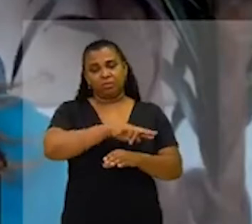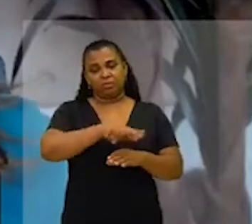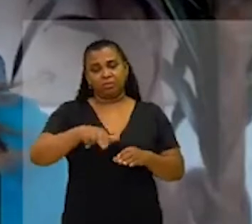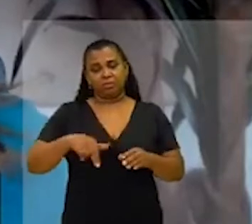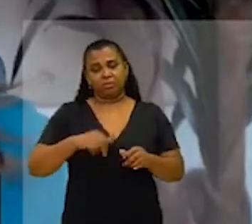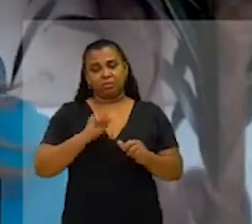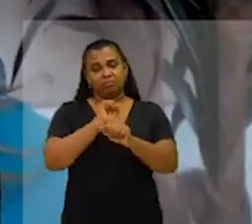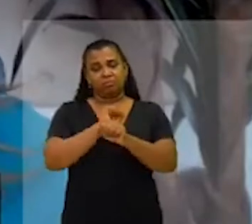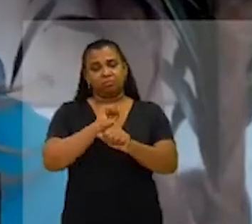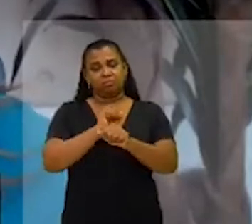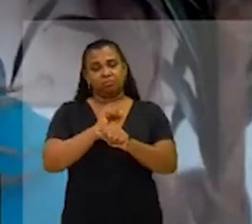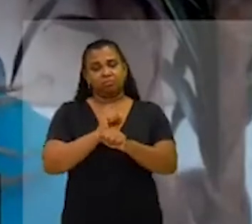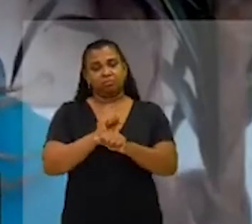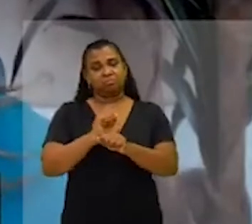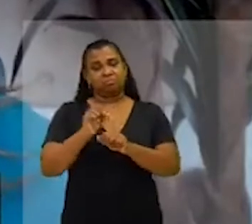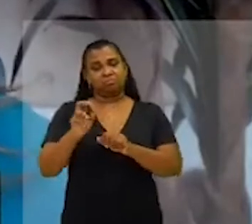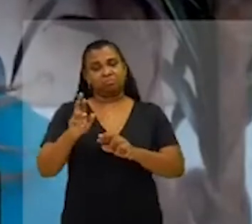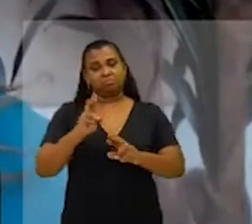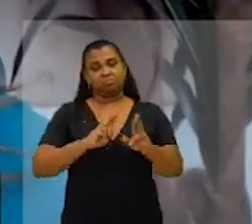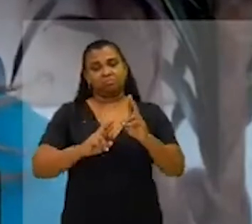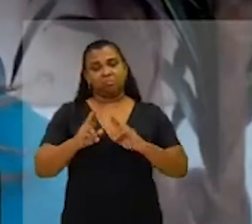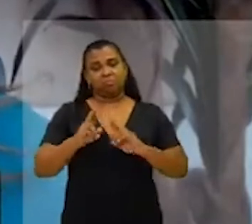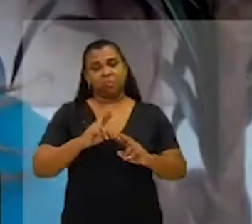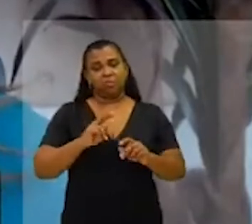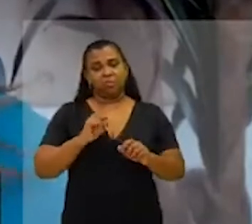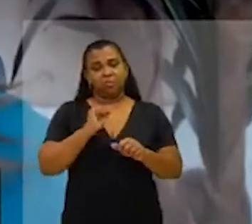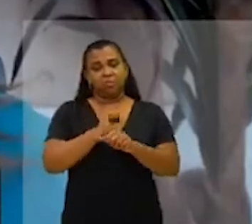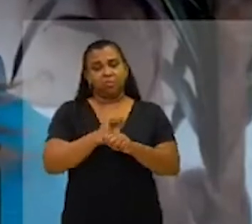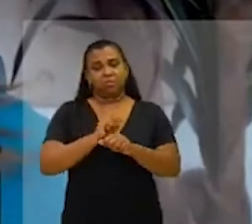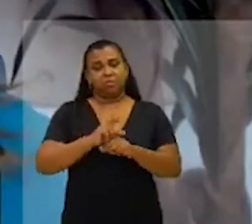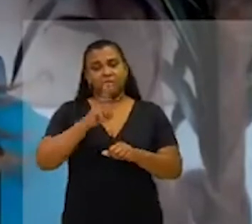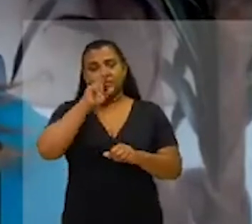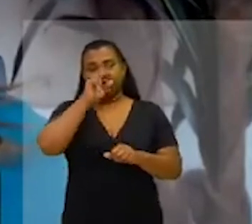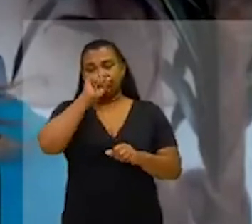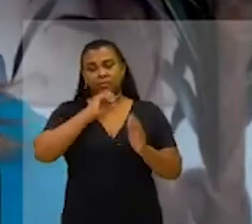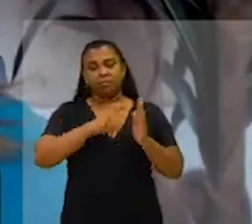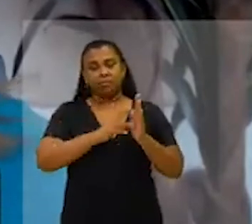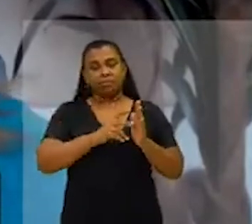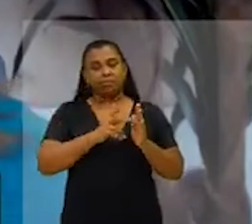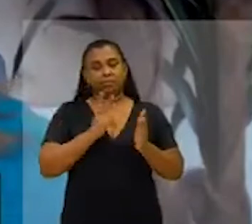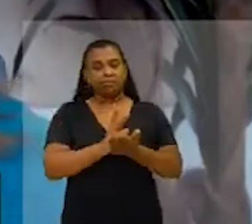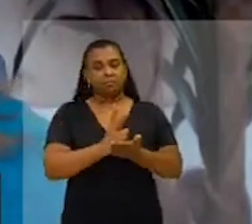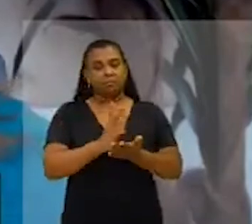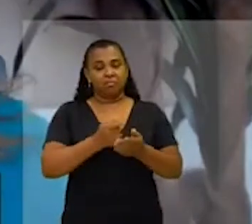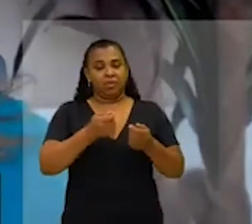esperar pelo fortalecimento partidário para que se Aprimore vamos agora ouvir da Doutora